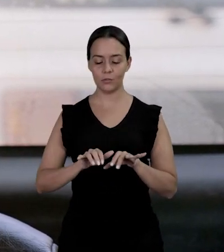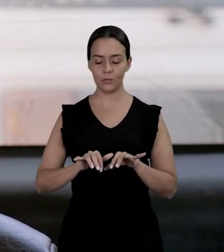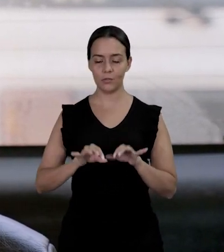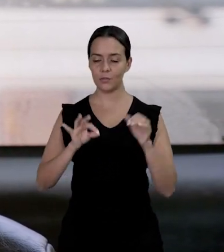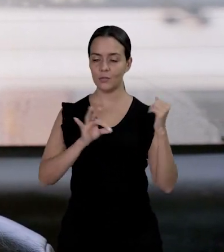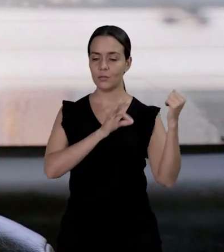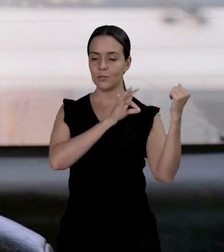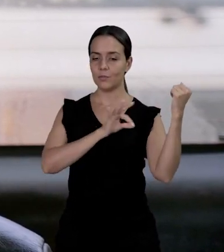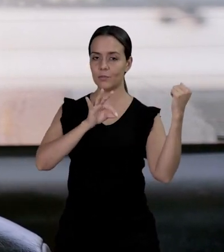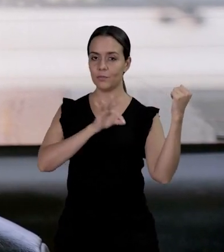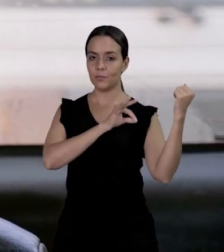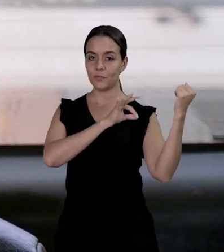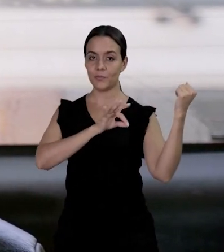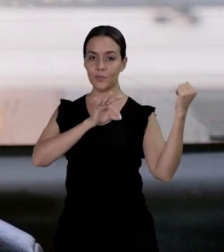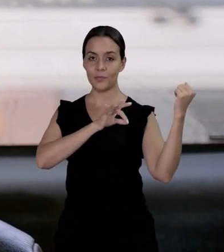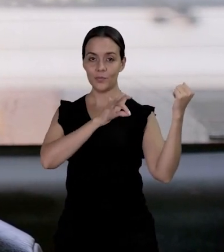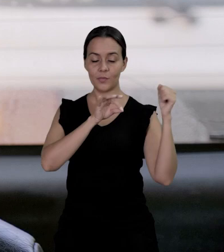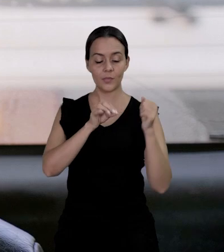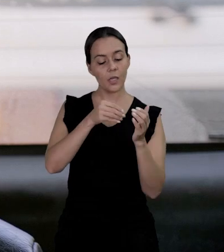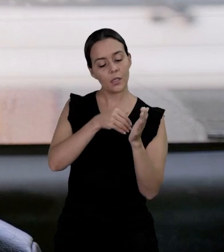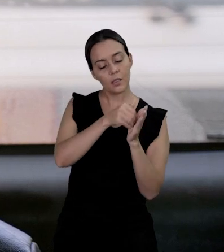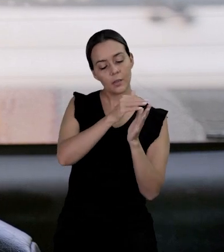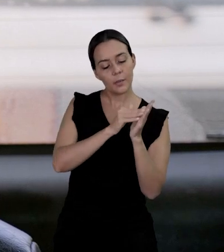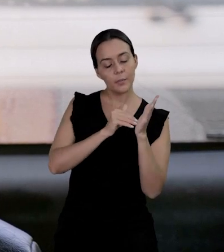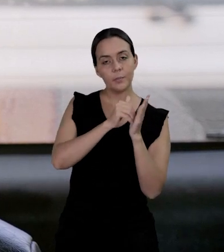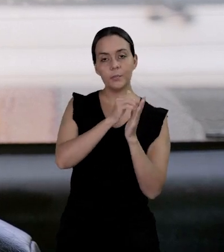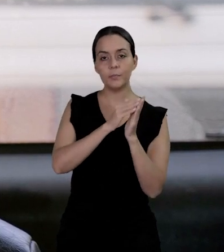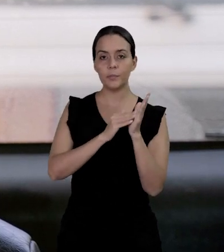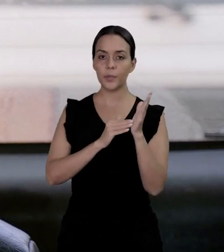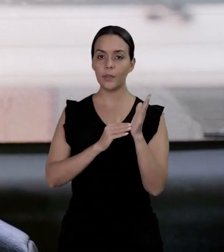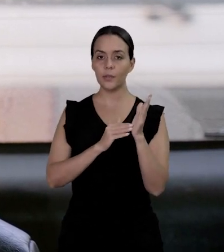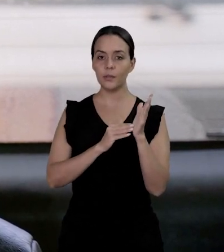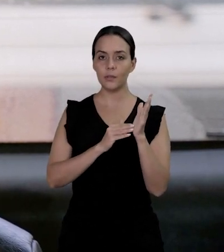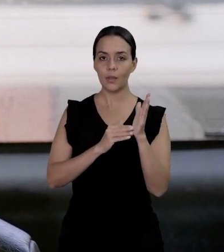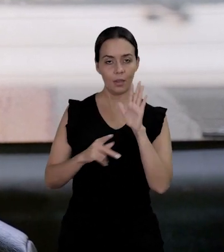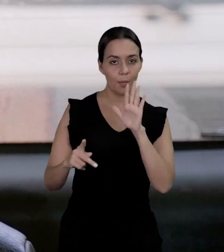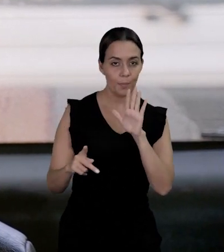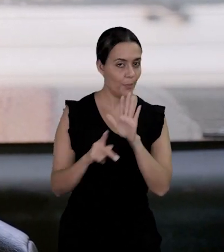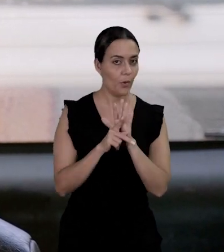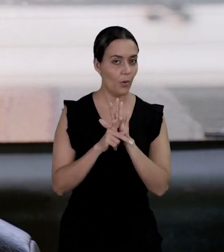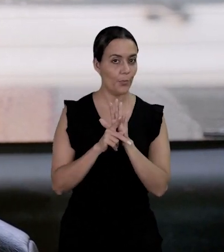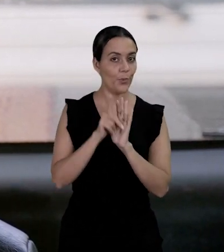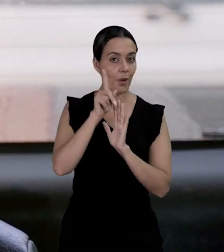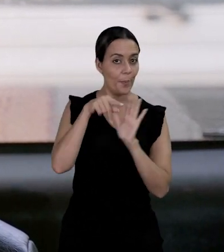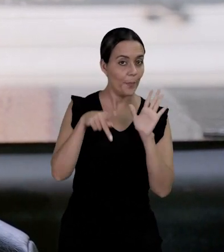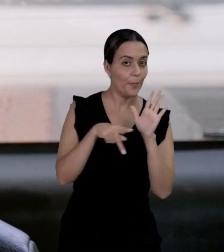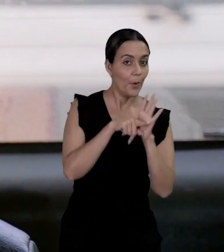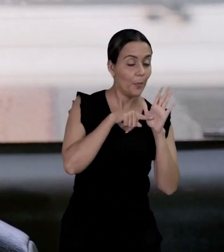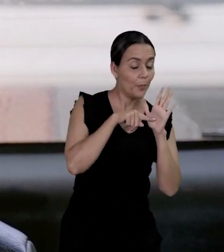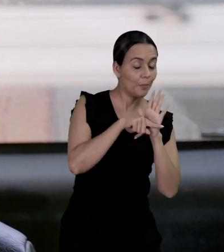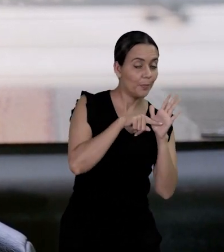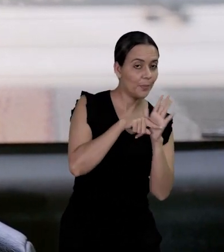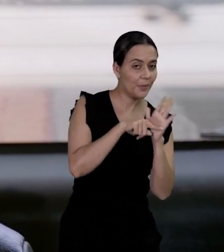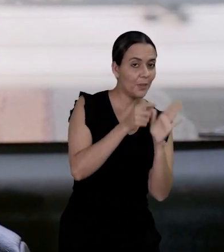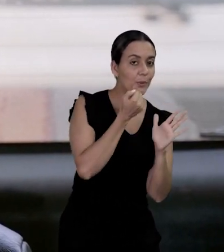Então, essa cisão, ela é por conta, na nossa formação e isso também se reflete na arte,